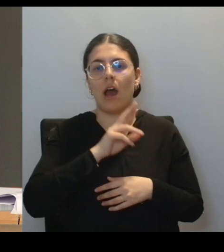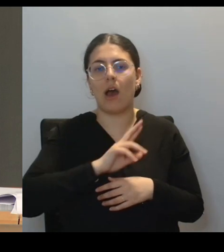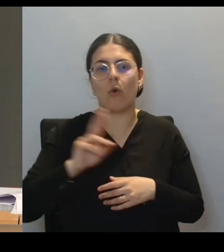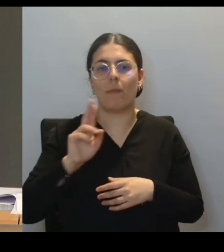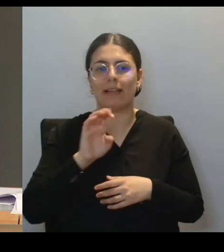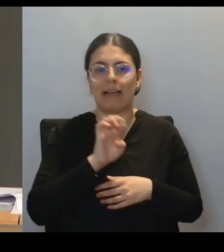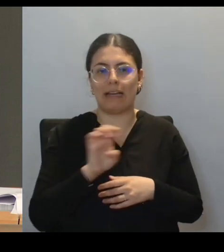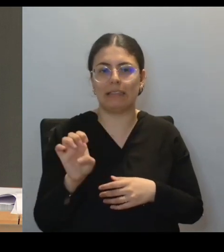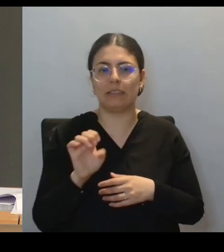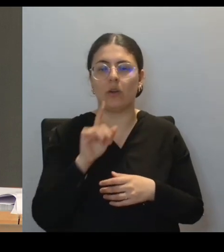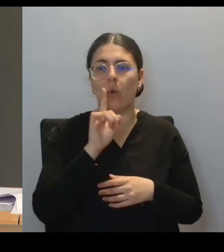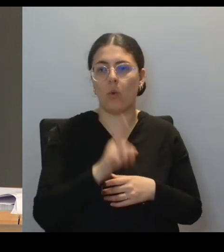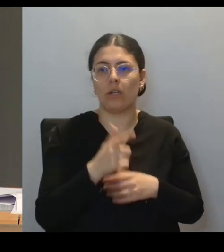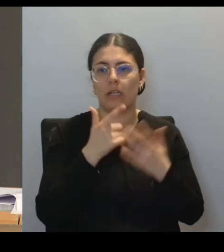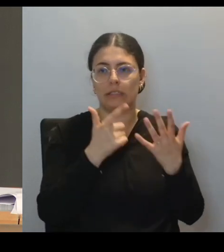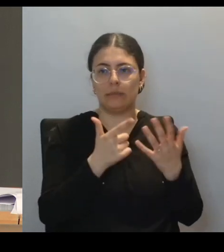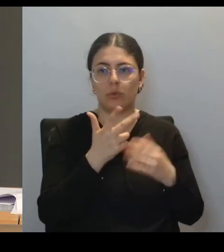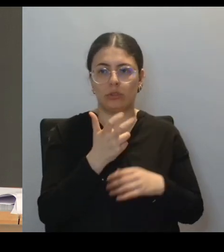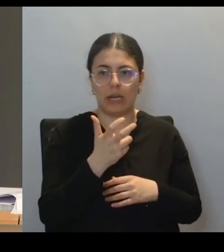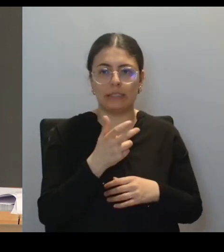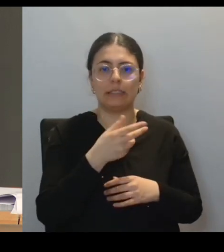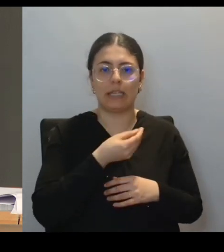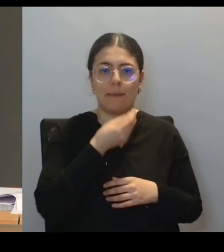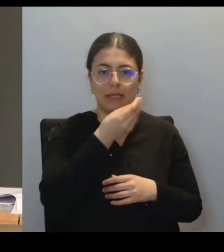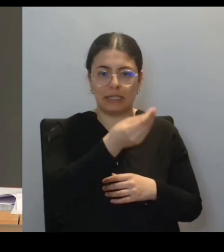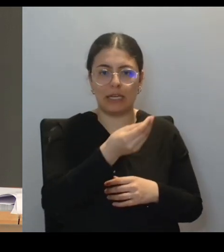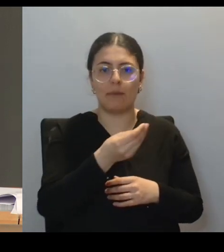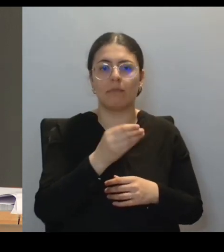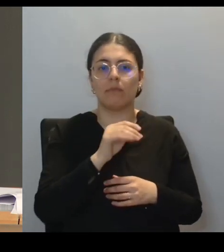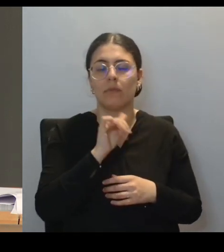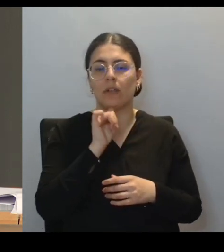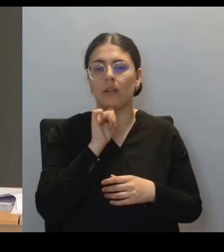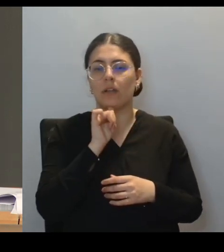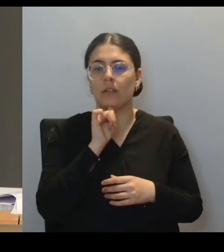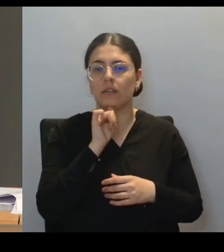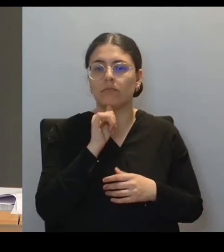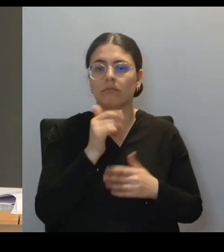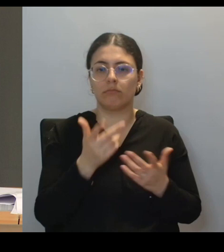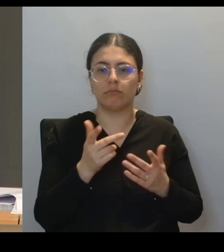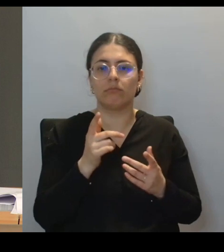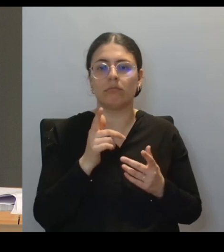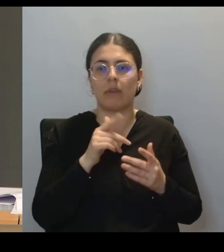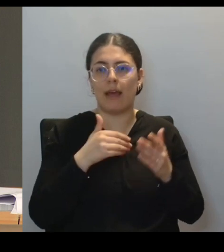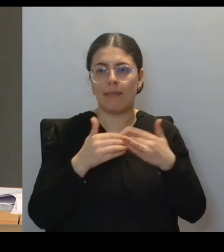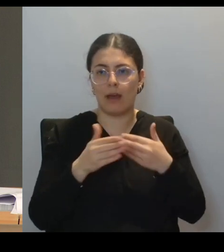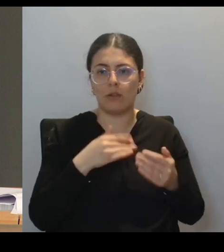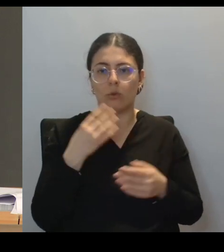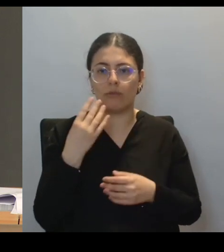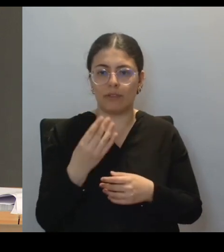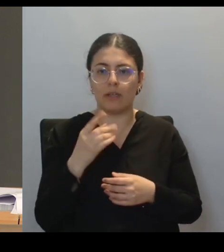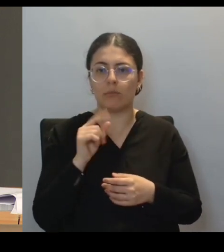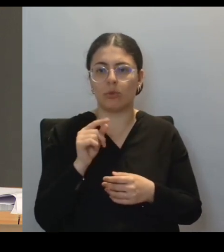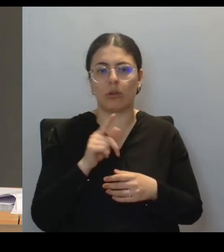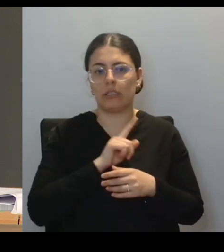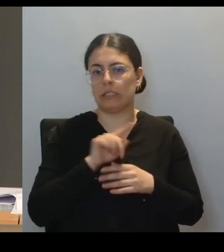Nein 115 Enthaltungen vier damit nicht gewählt als stellvertretender Vorsitzender Herr Abgeordneter Karsten Woldeit.